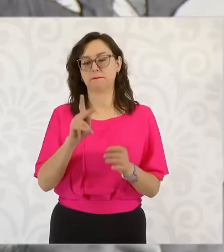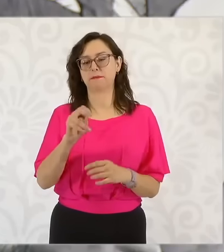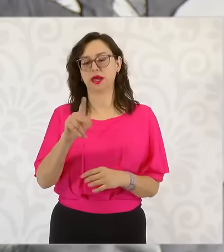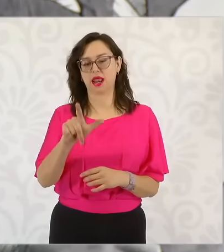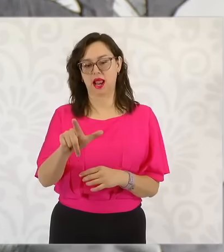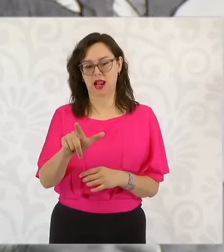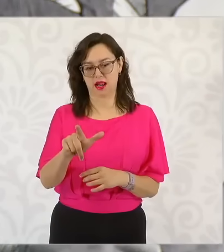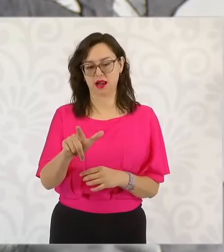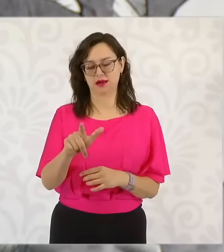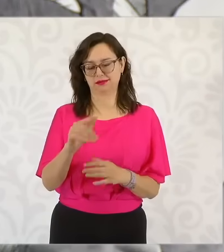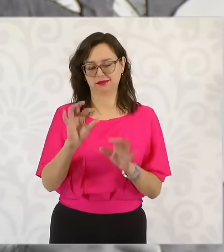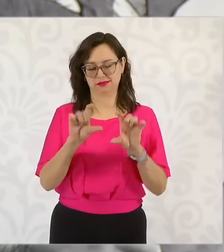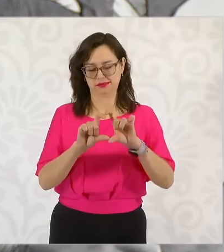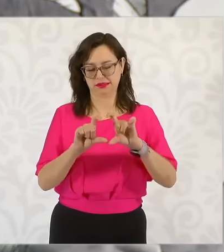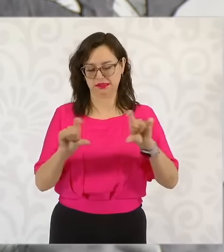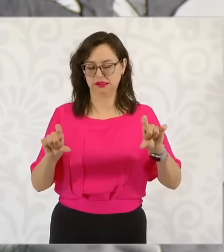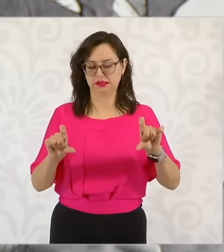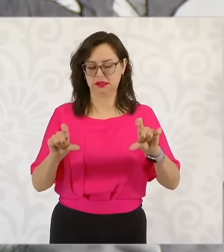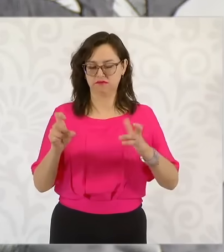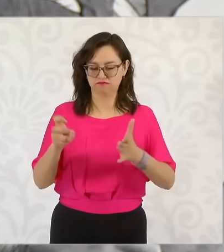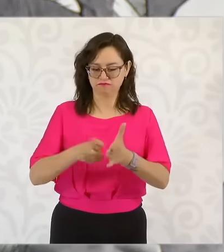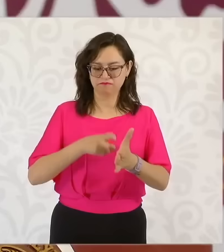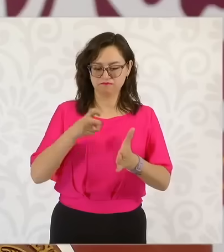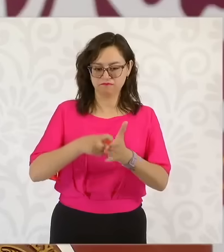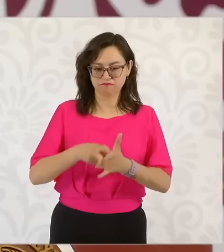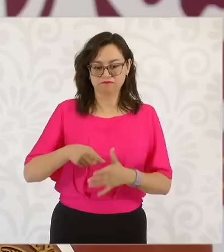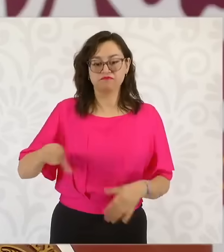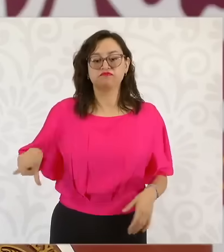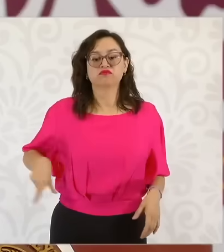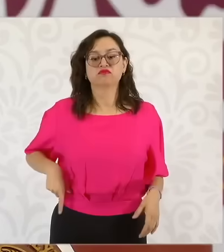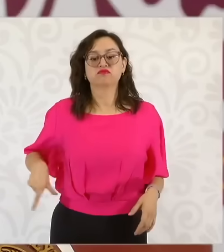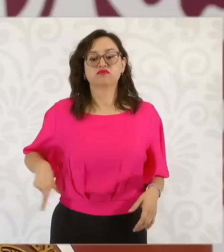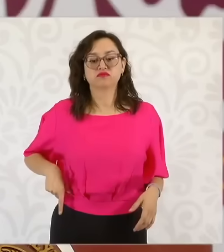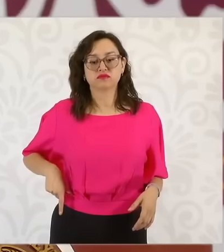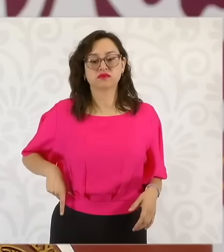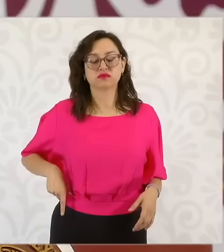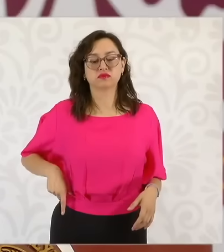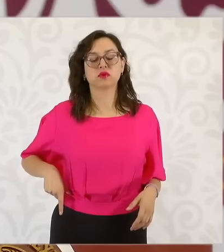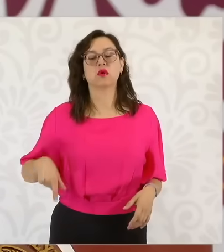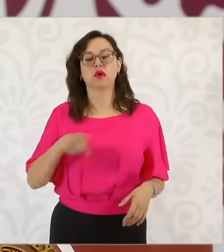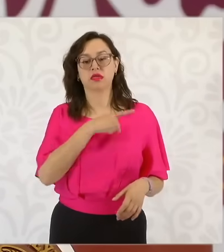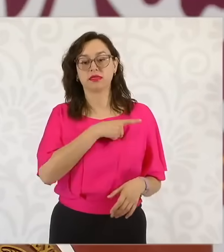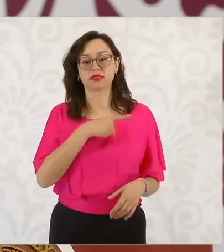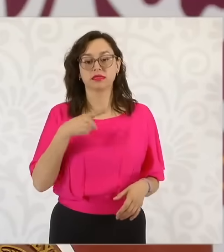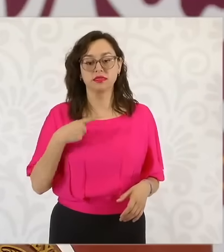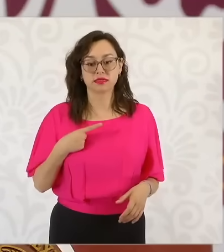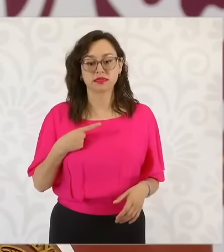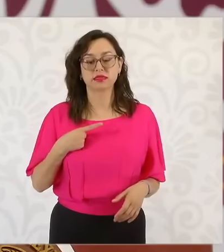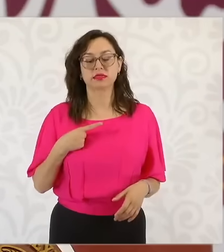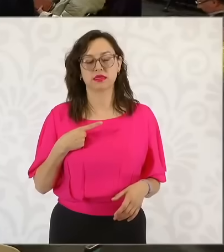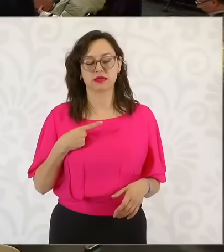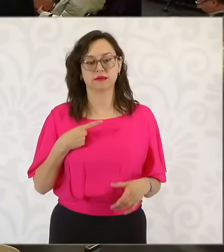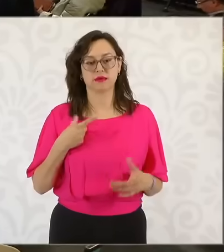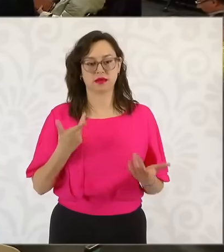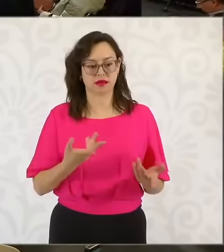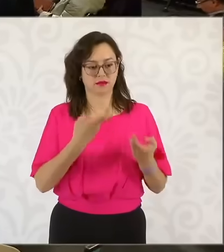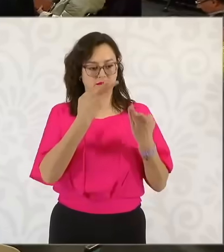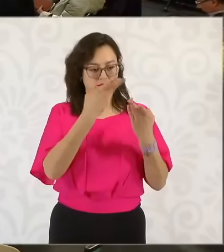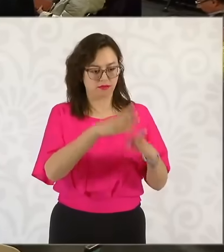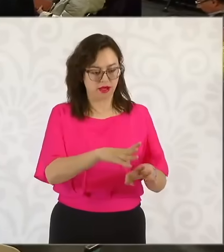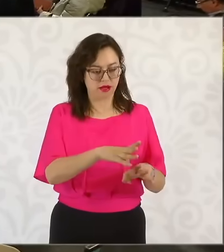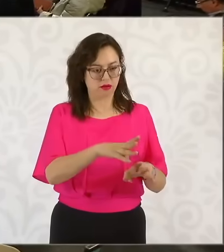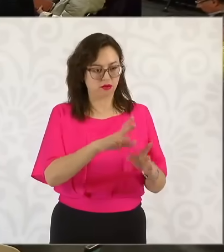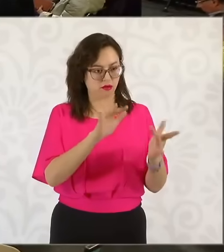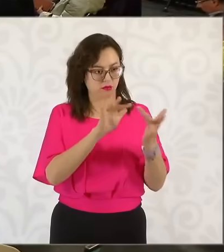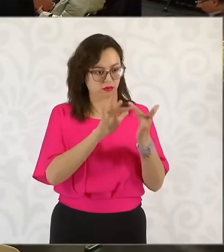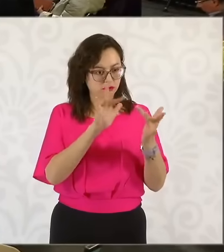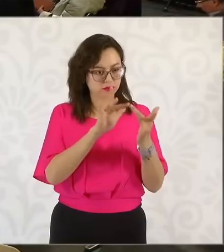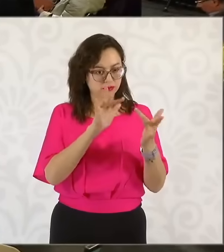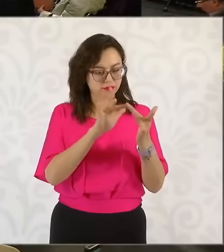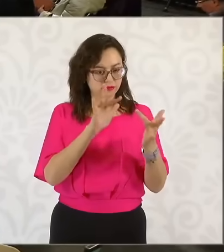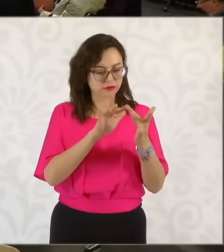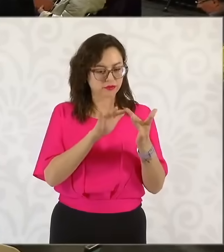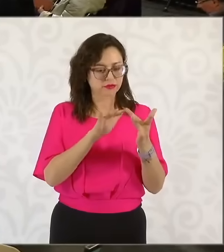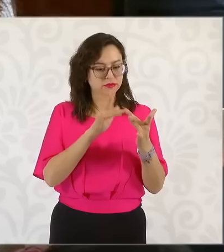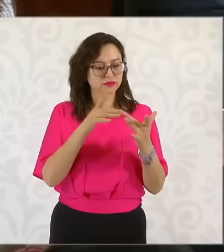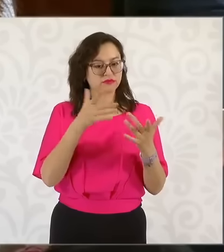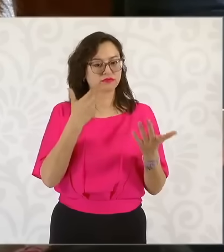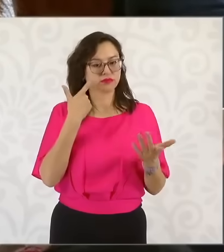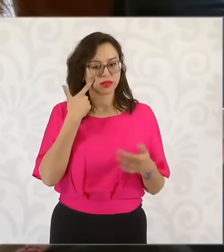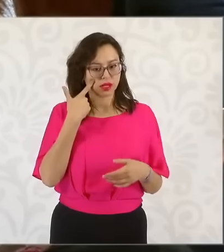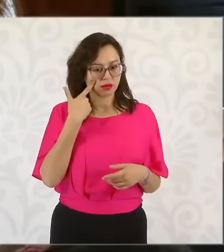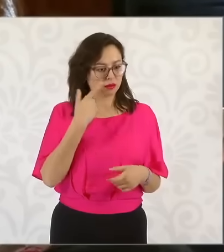un aspecto para darle al gobierno la capacidad de representar al sistema financiero como eh ofendido